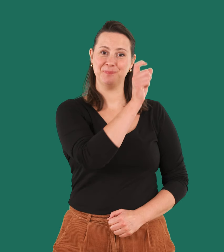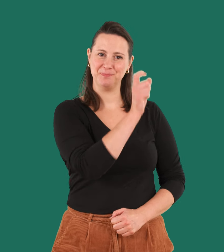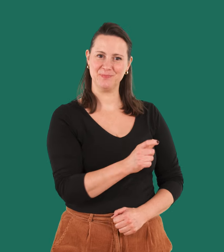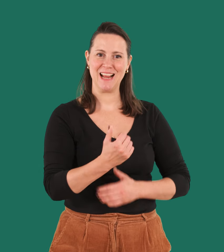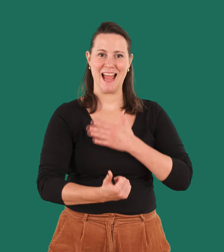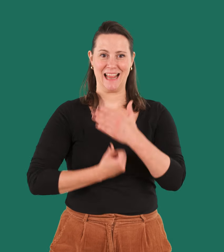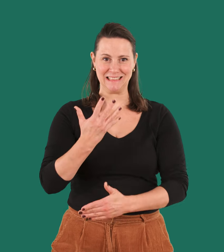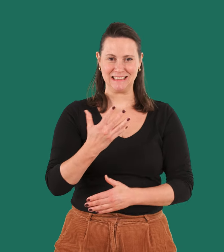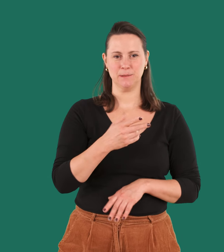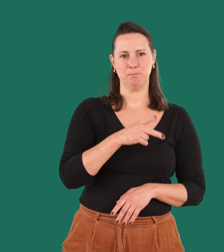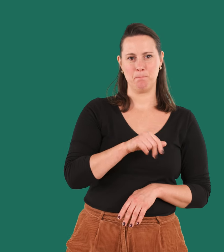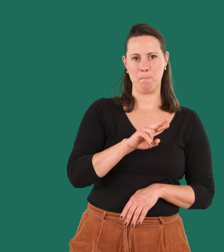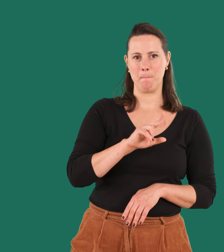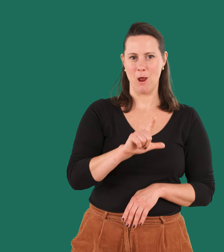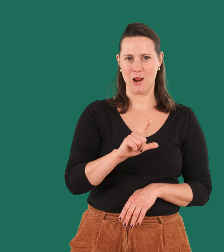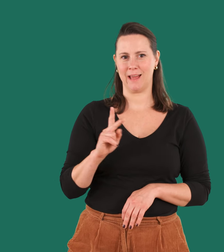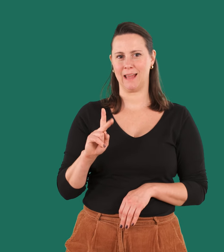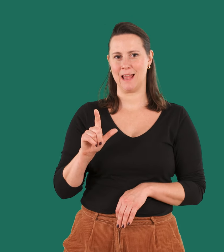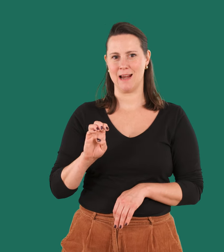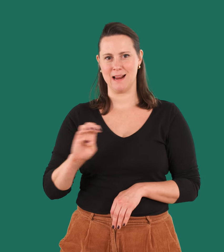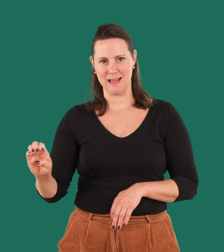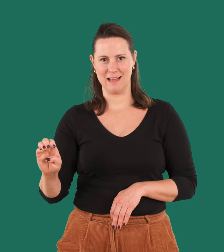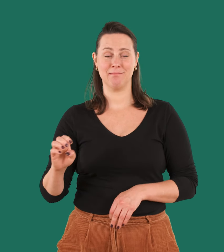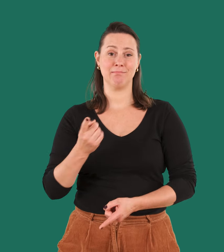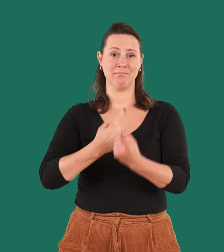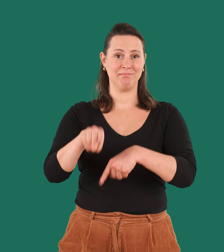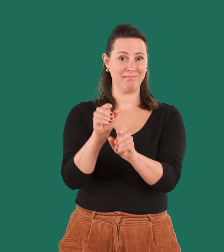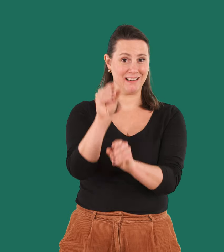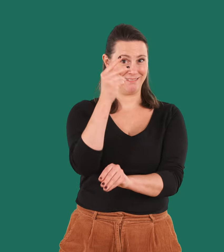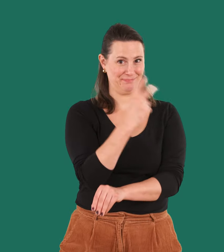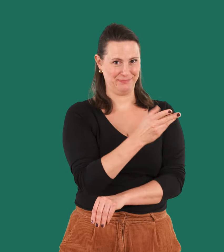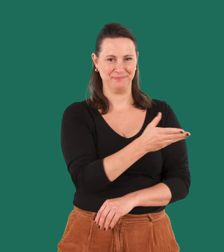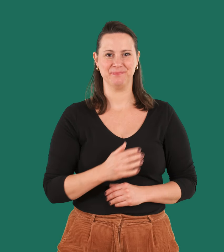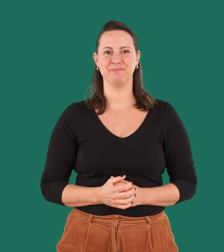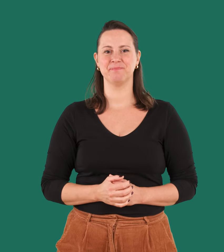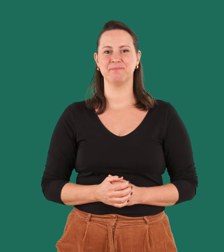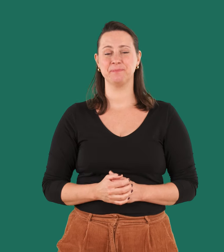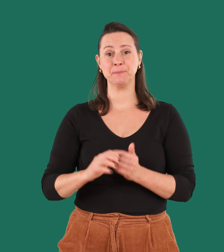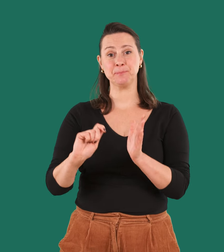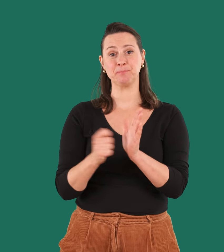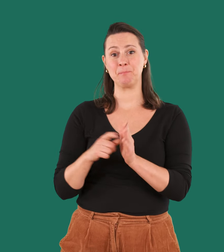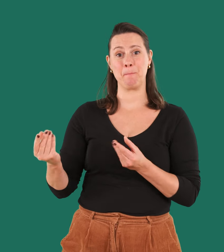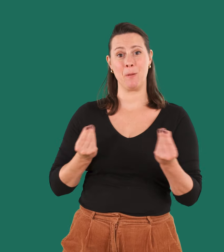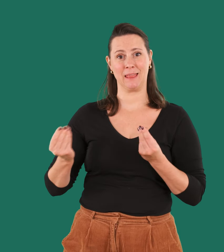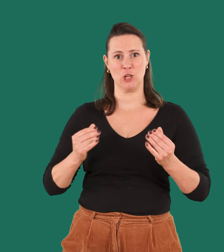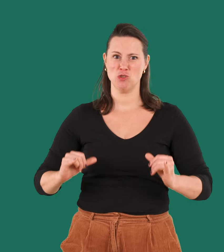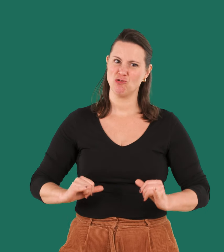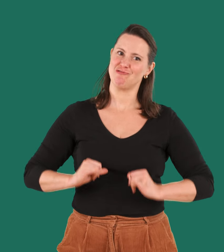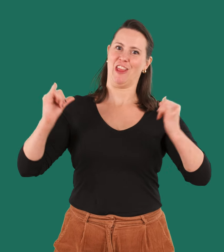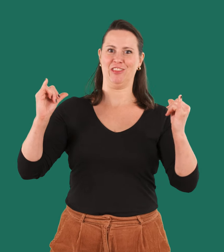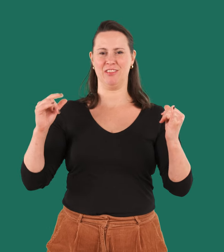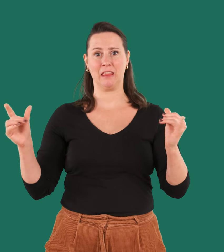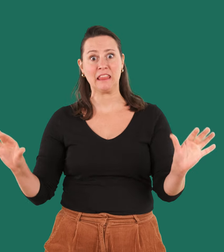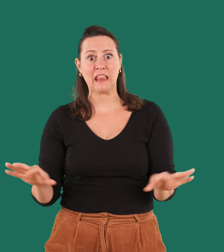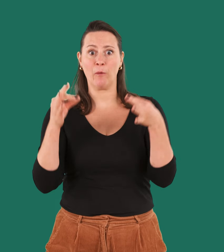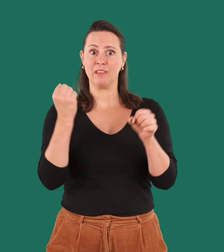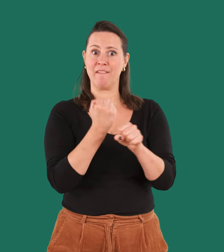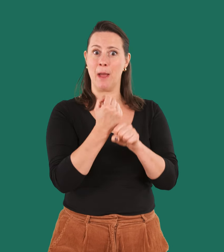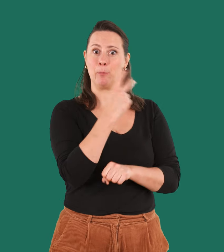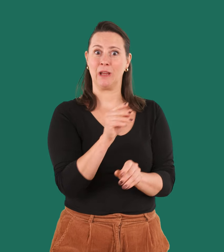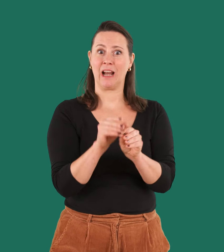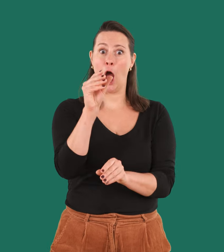Les œuvres de Klee « exercent immédiatement une grande fascination »